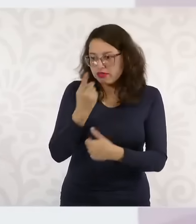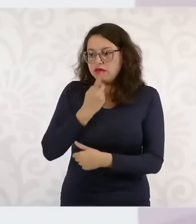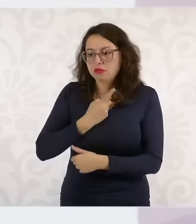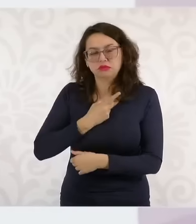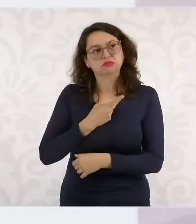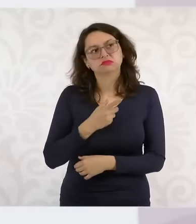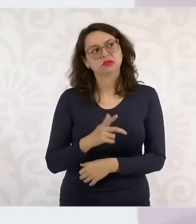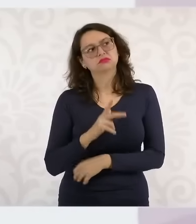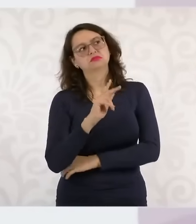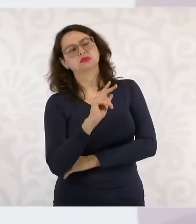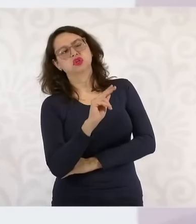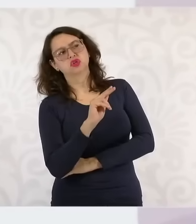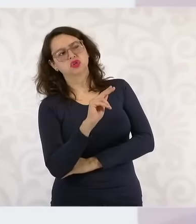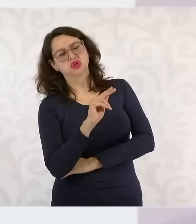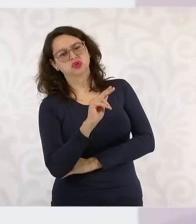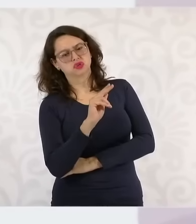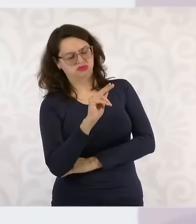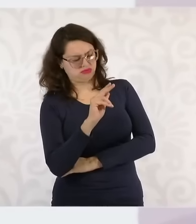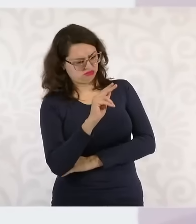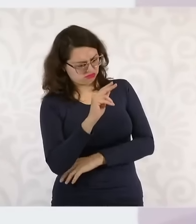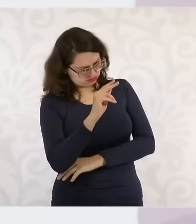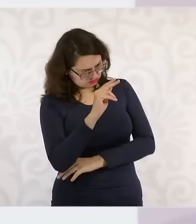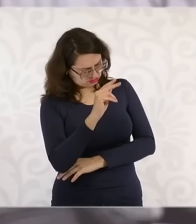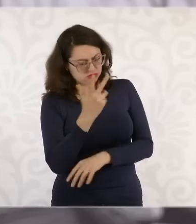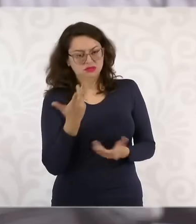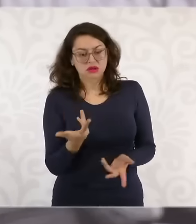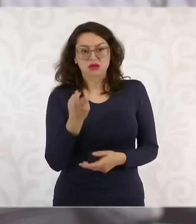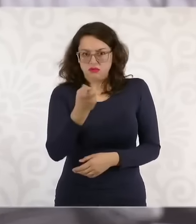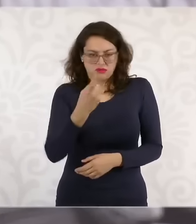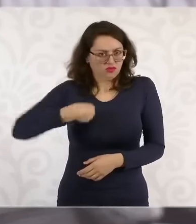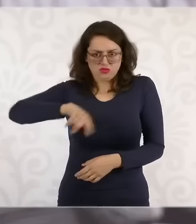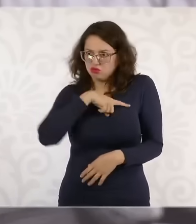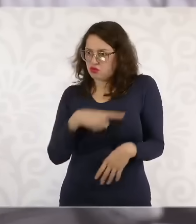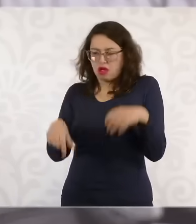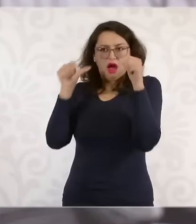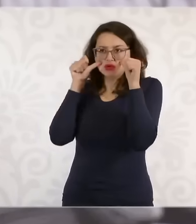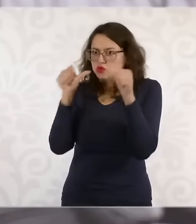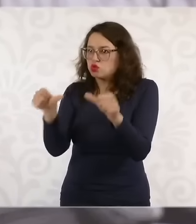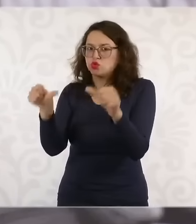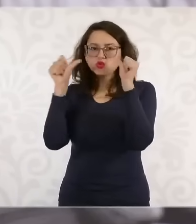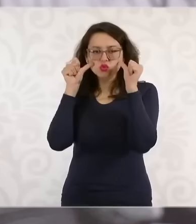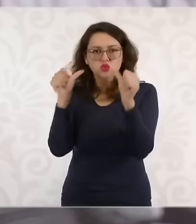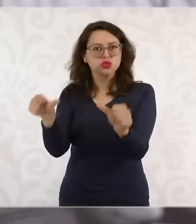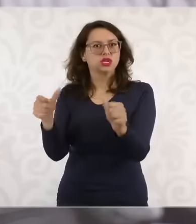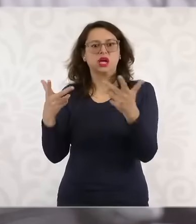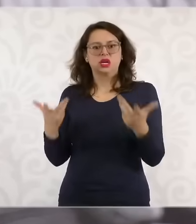porque no somos somos un gobierno que escucha, un gobierno que tiene, tenemos por obligación